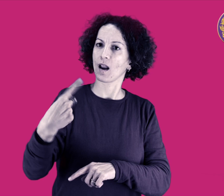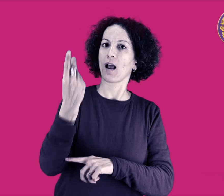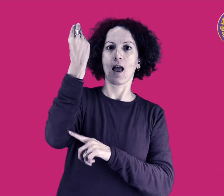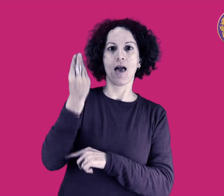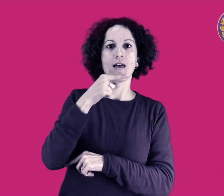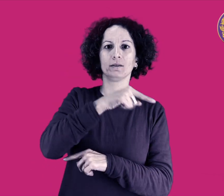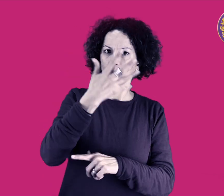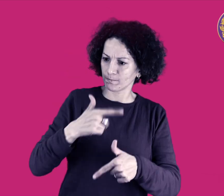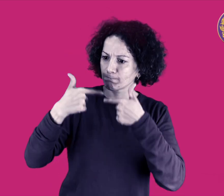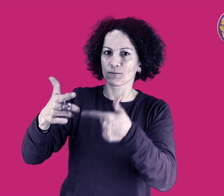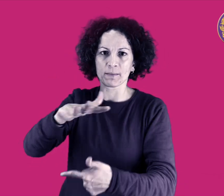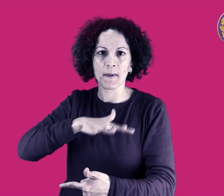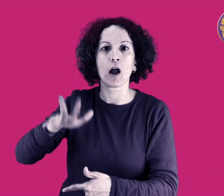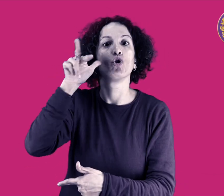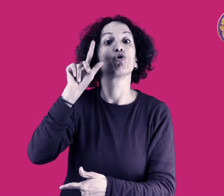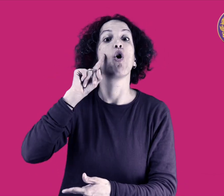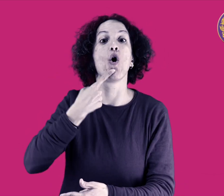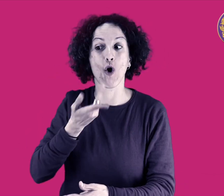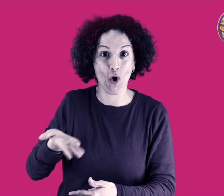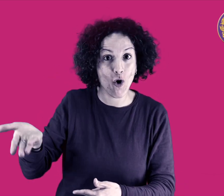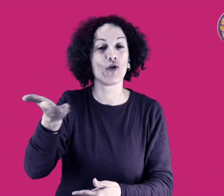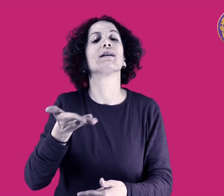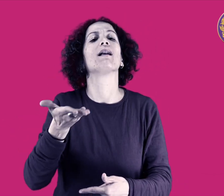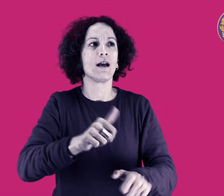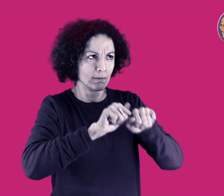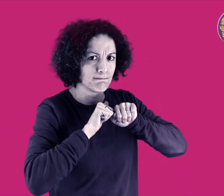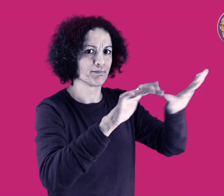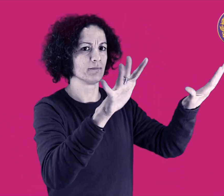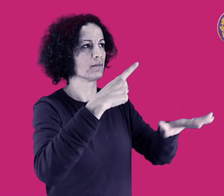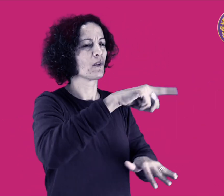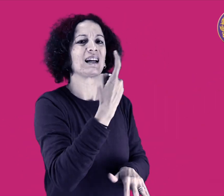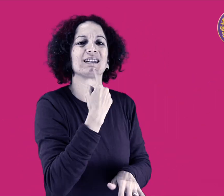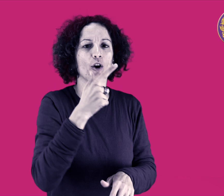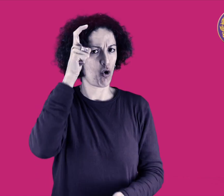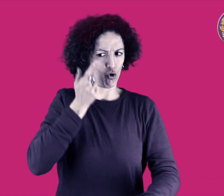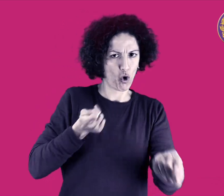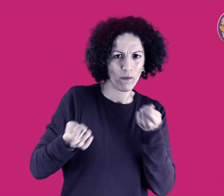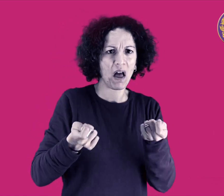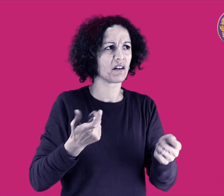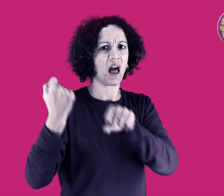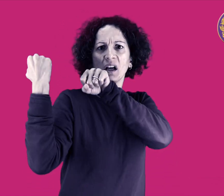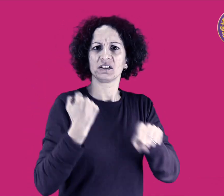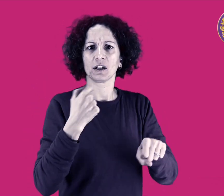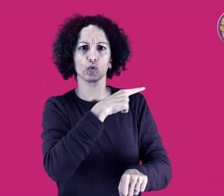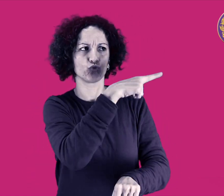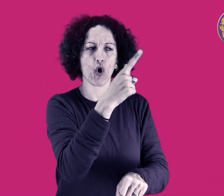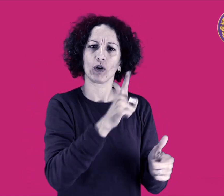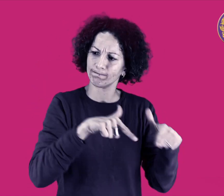Anche l’ENS vuole fare la sua parte, dando voce e spazio alle donne sorde, stimolando chi governa e le Istituzioni